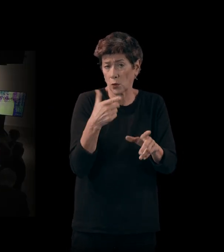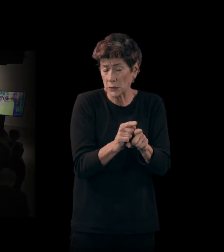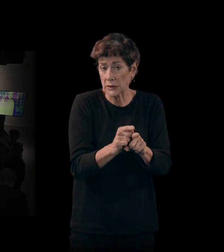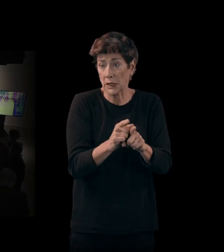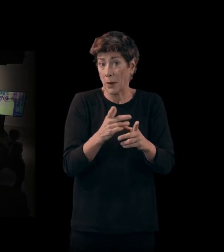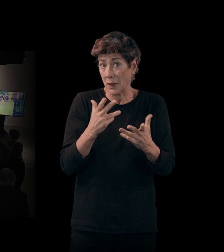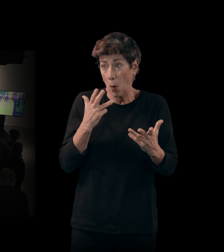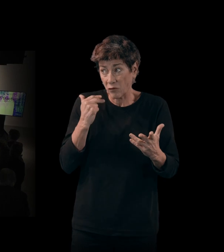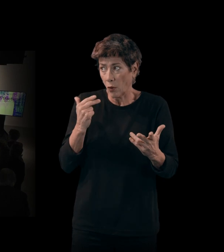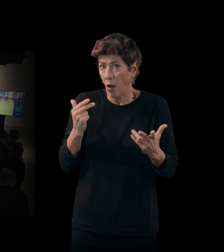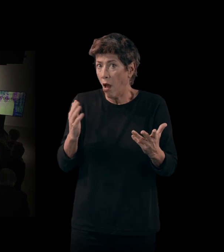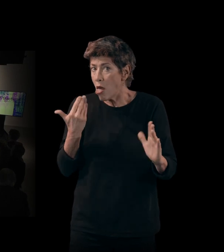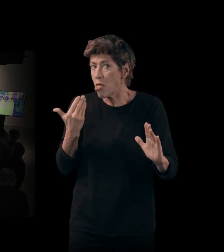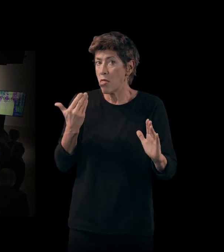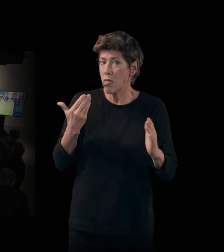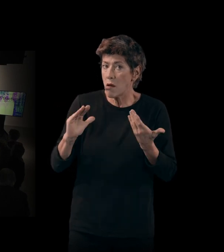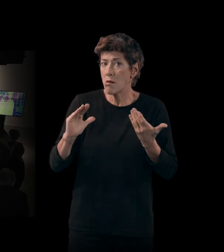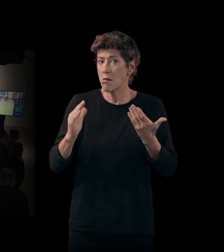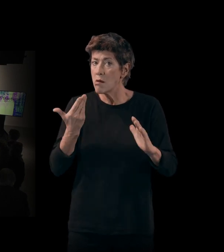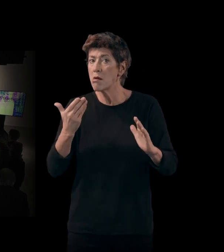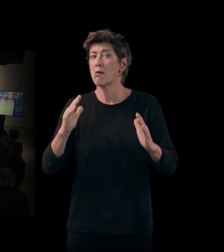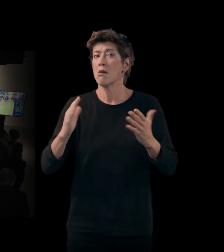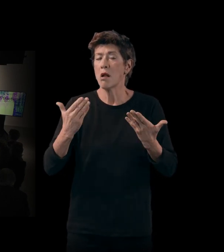littéralement. Et du coup, ça ne provoque pas la même chose.